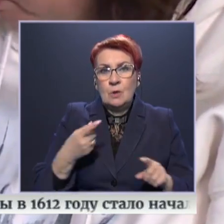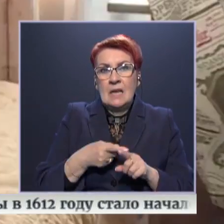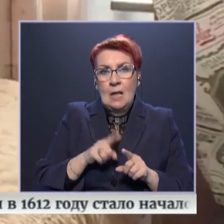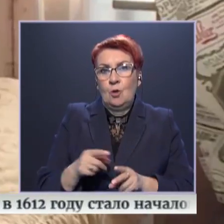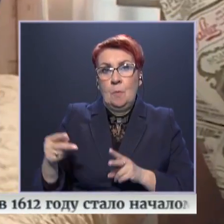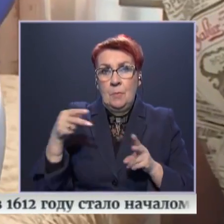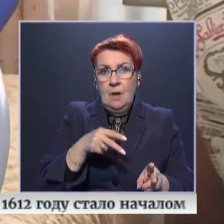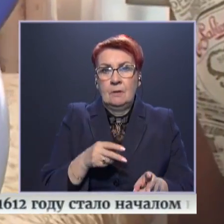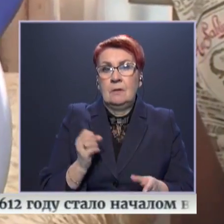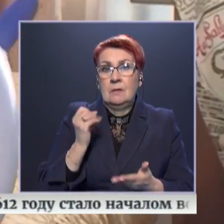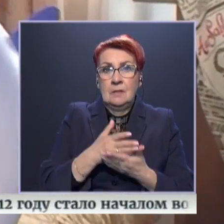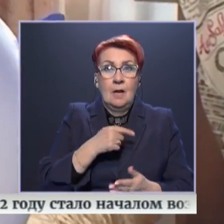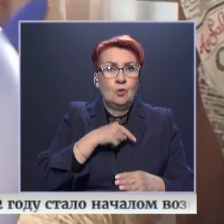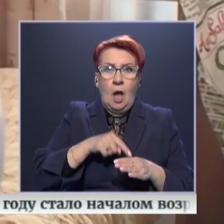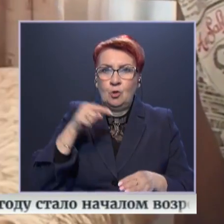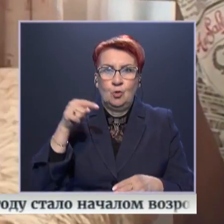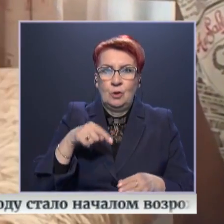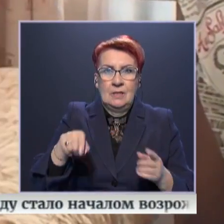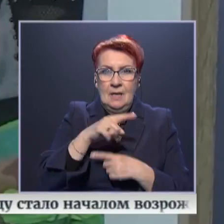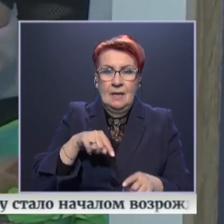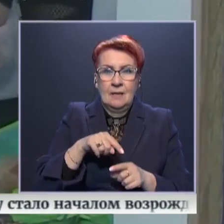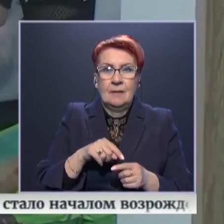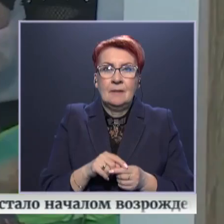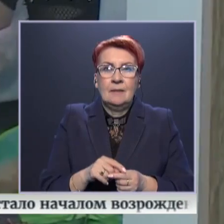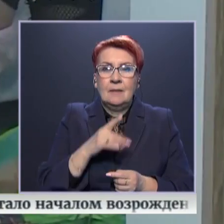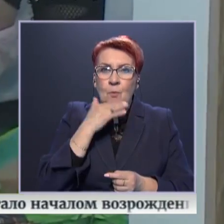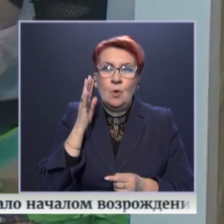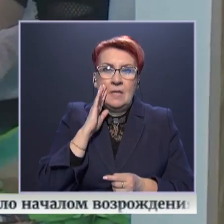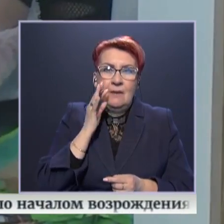они сразу ощутили вот немногие дети говорили девочки которые